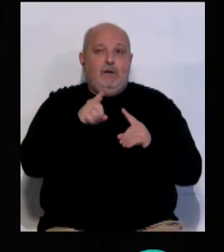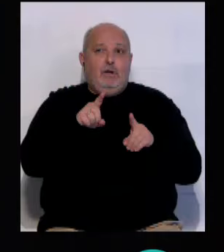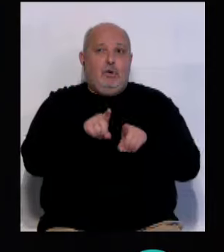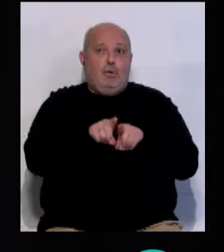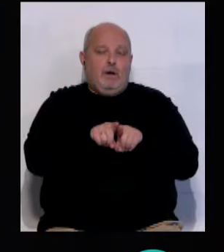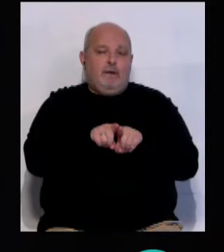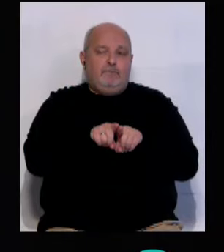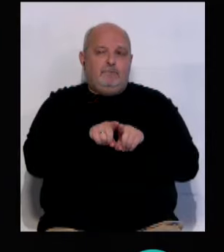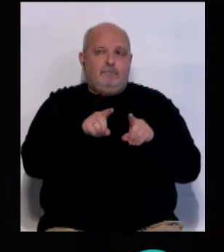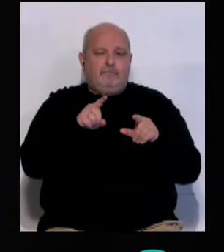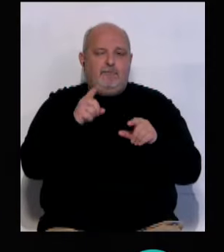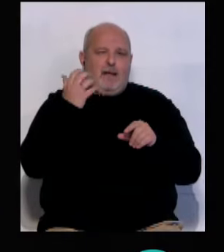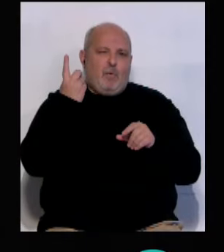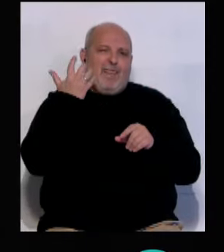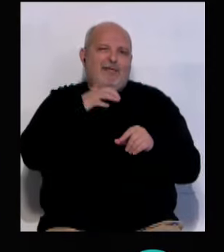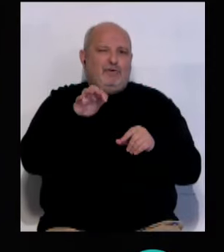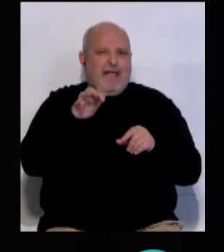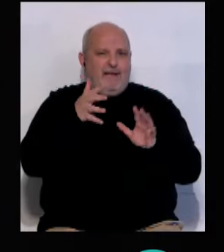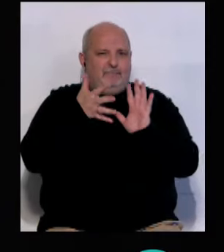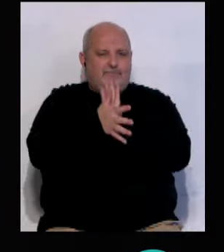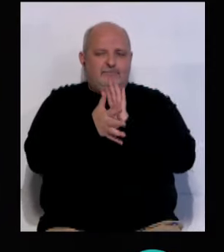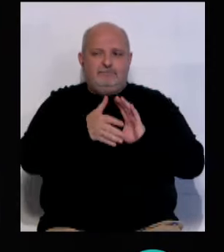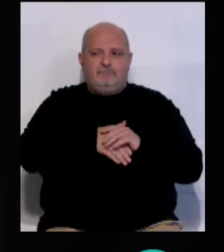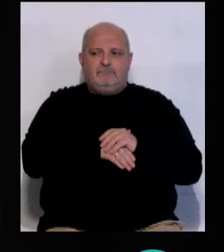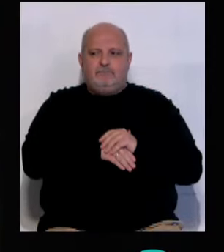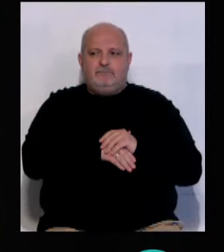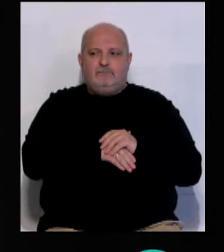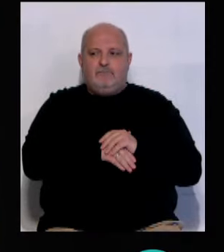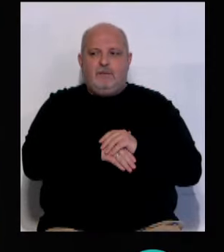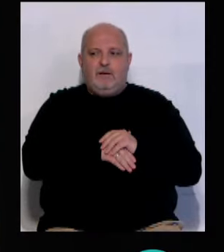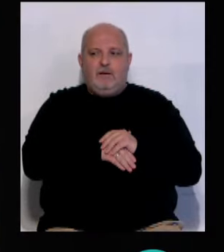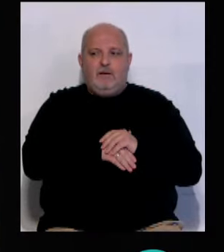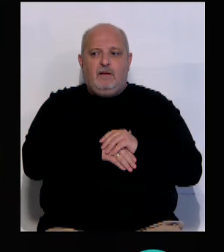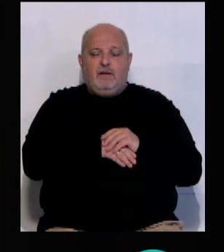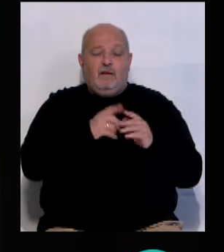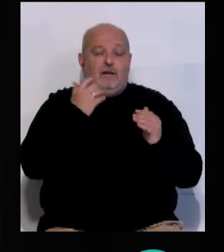hay una anécdota también que que bueno buenda buenda buenda buenda claro Hay una anécdota que